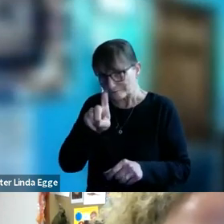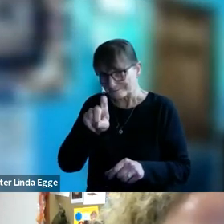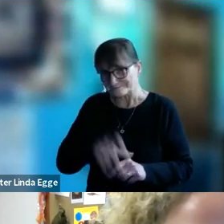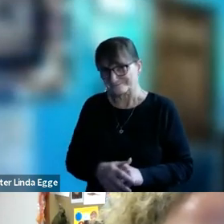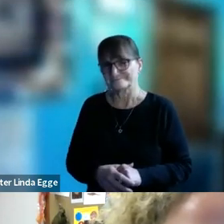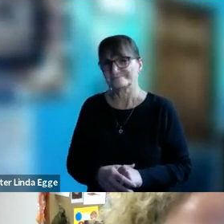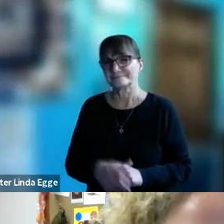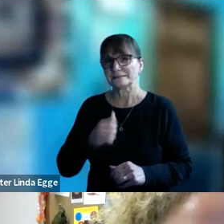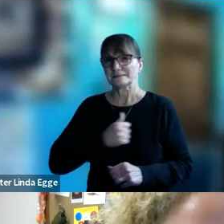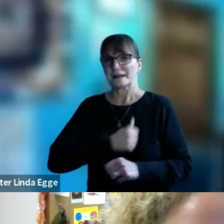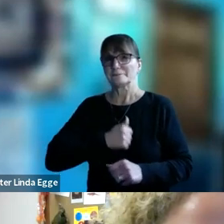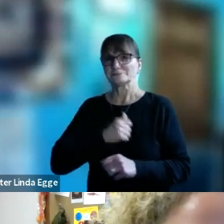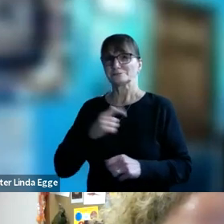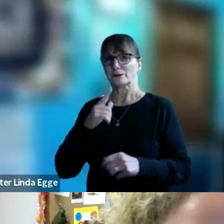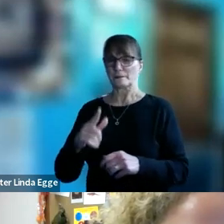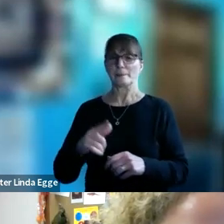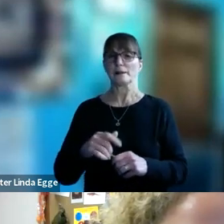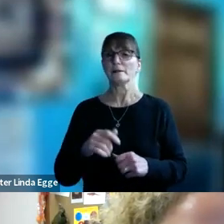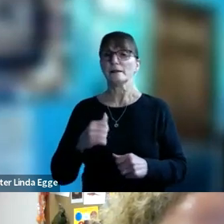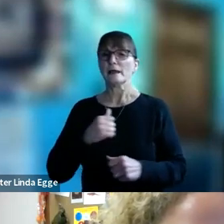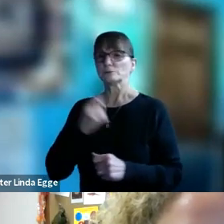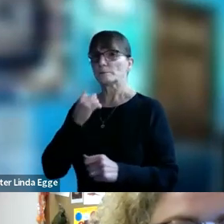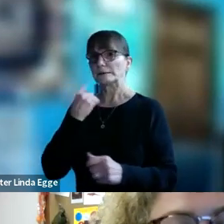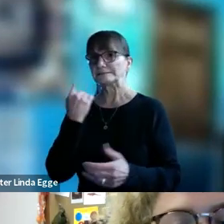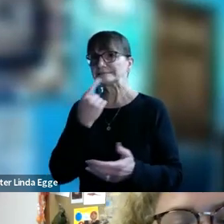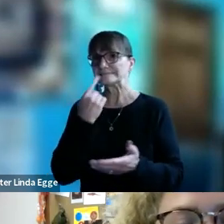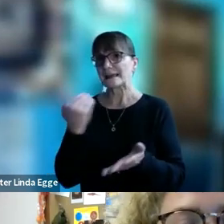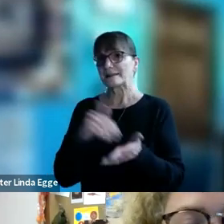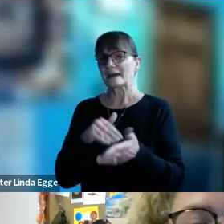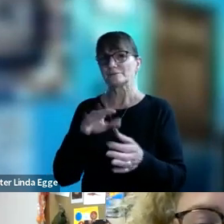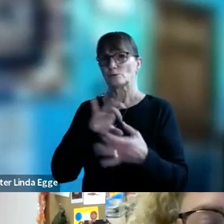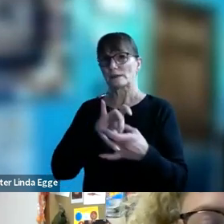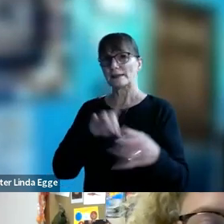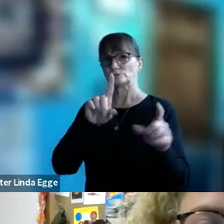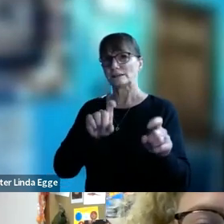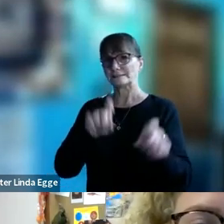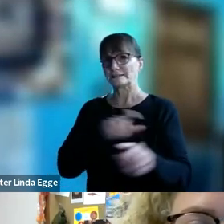Disculpen, tengo problemas para activar el micrófono. Disculpe, ¿puede repetir lo de las pruebas? ¿Qué hay de específico sobre las pruebas?